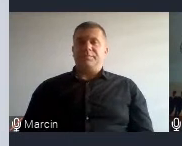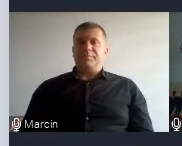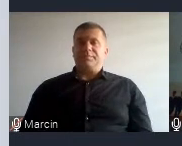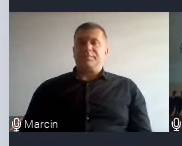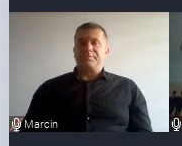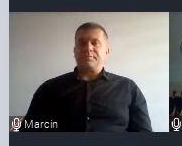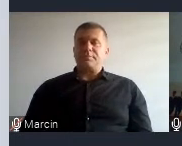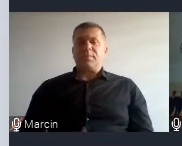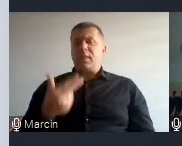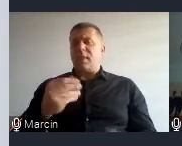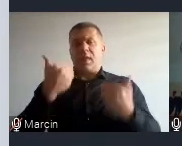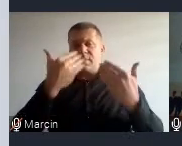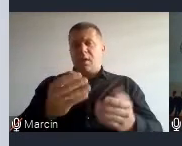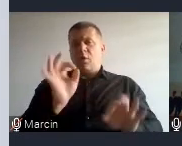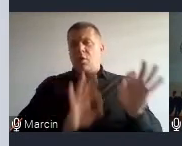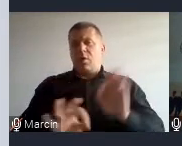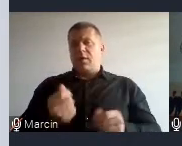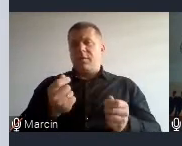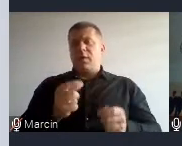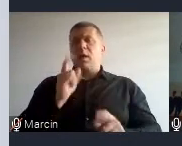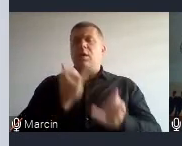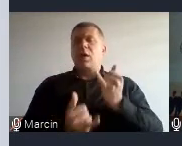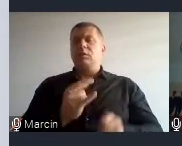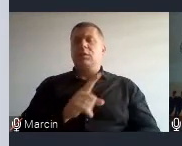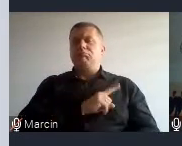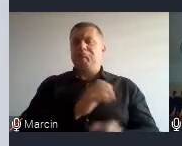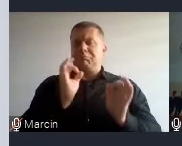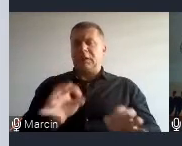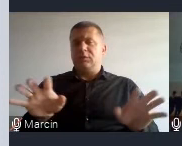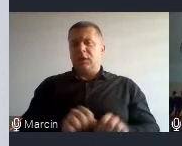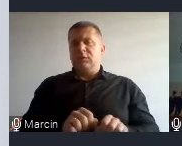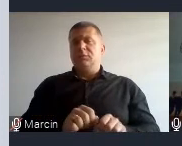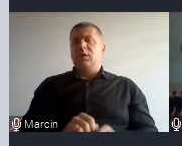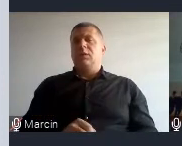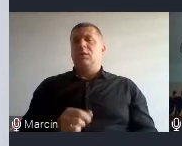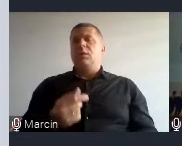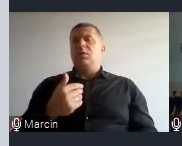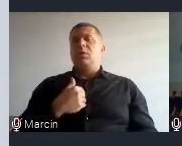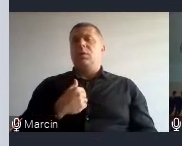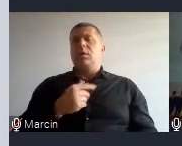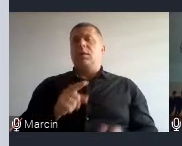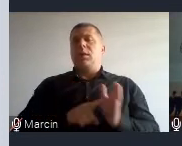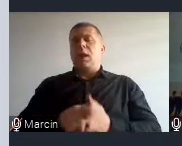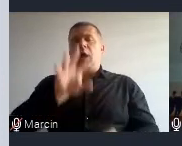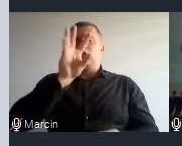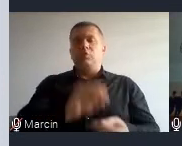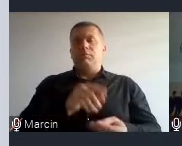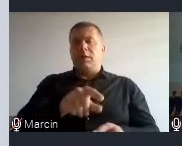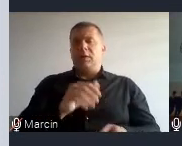Nie nałoży na Państwa korekty o ile zachowacie procedury, które należało by stosować dla sumy tego zamówienia,